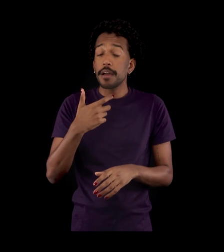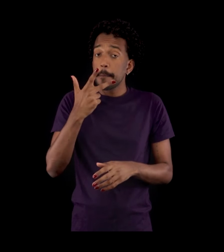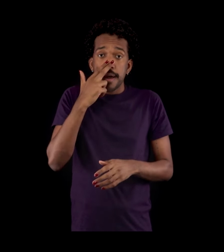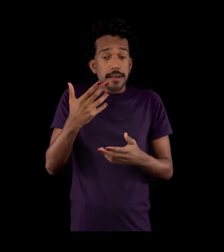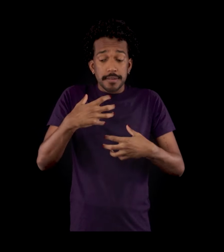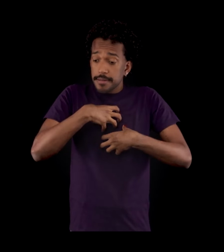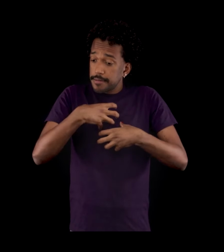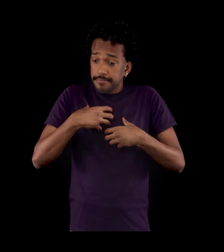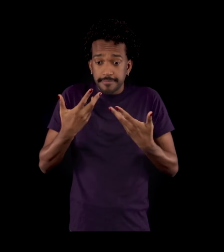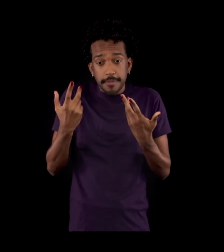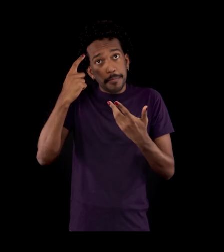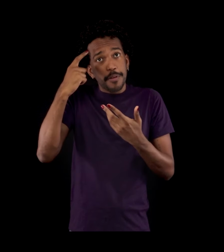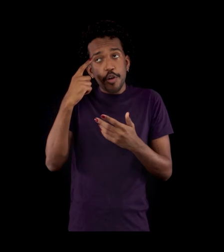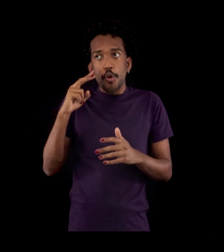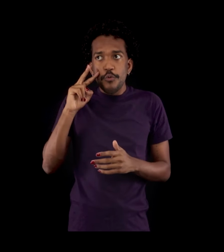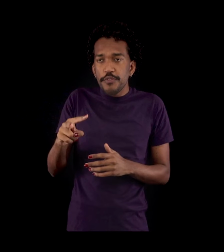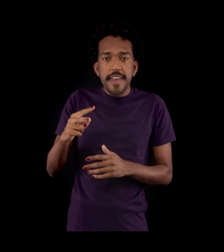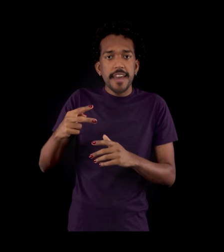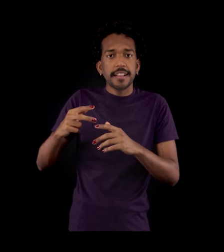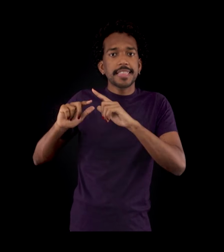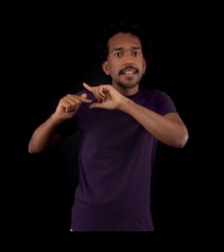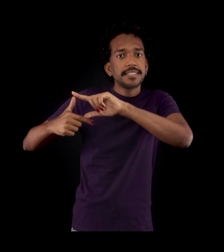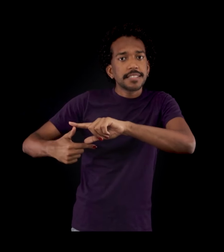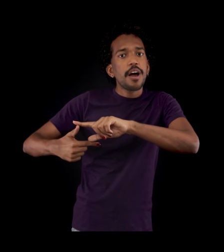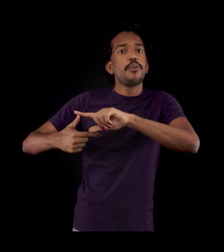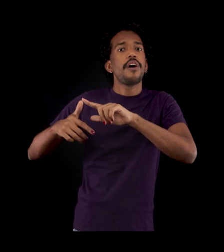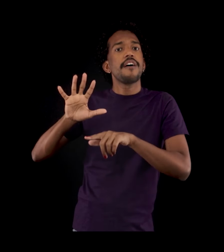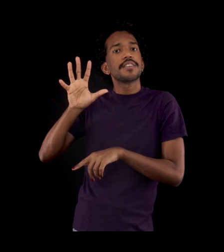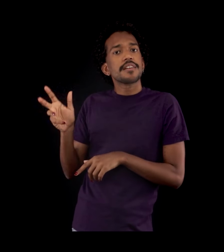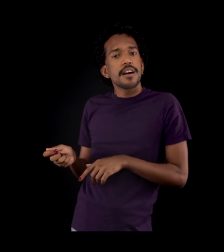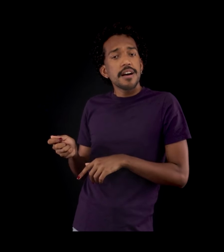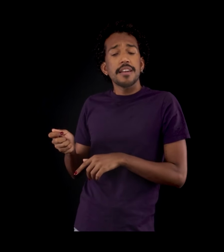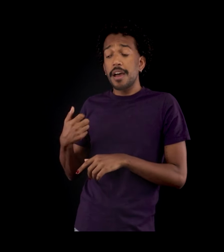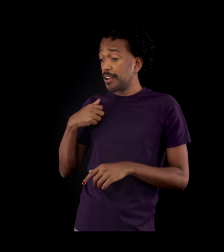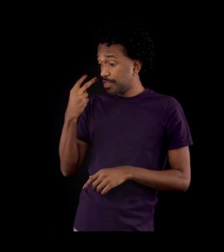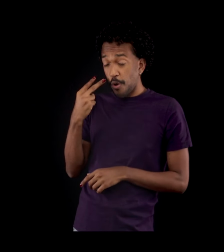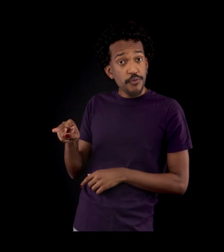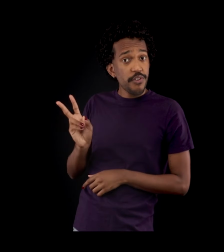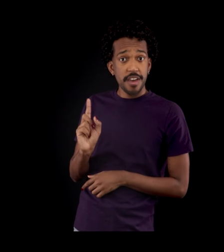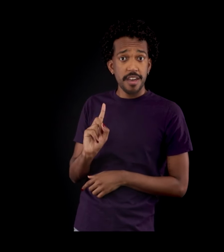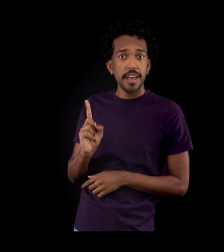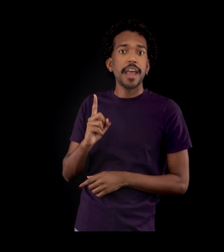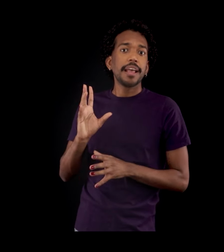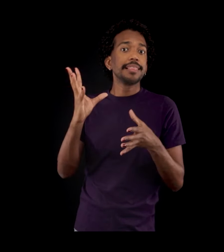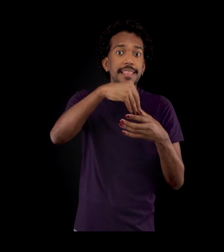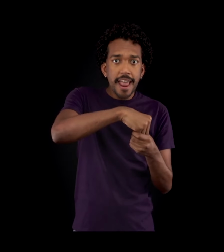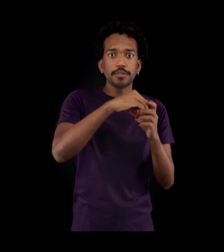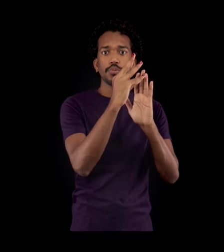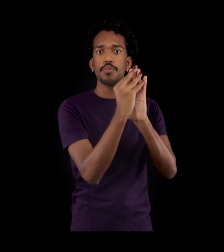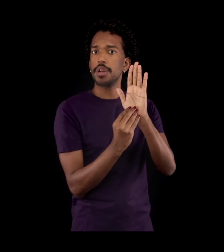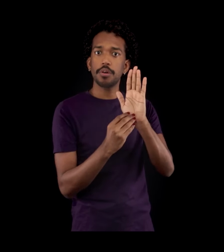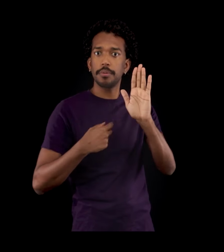de não ver a tradição africana, geralmente, nos currículos.